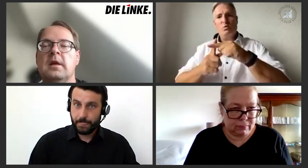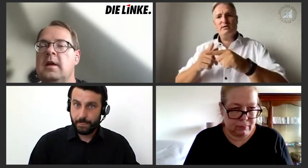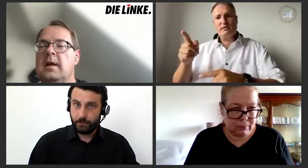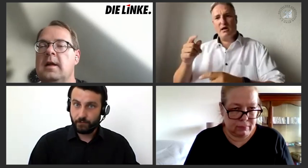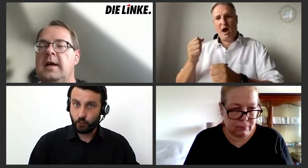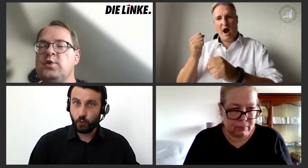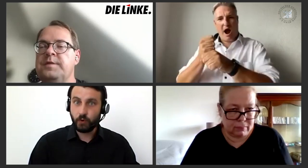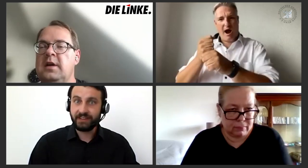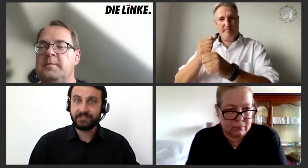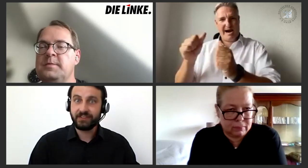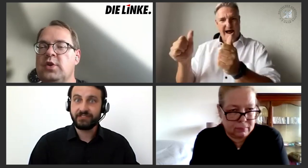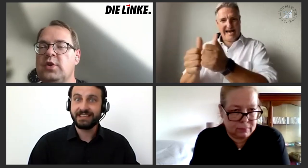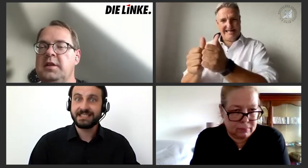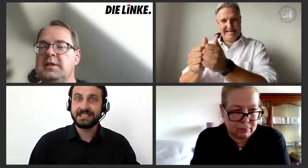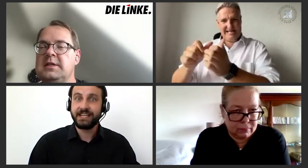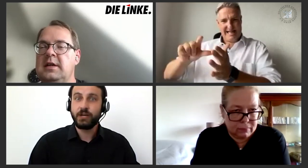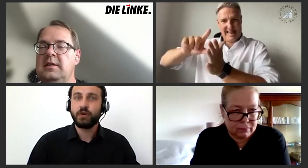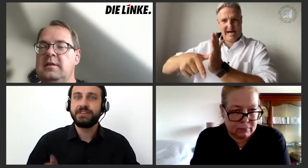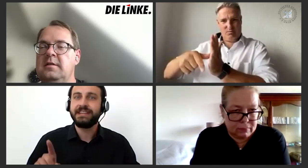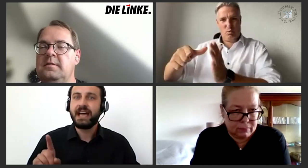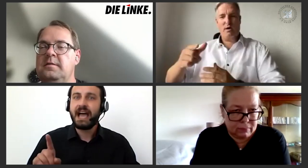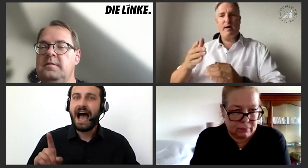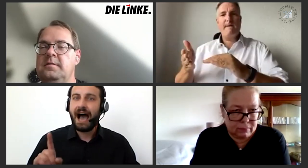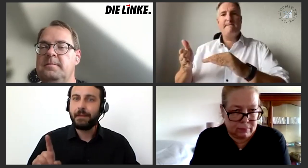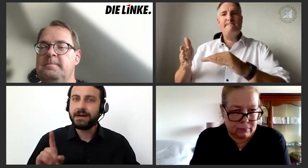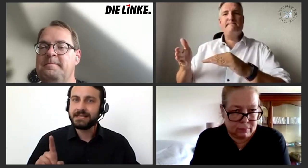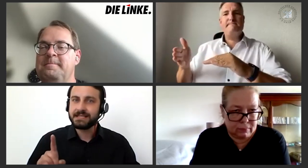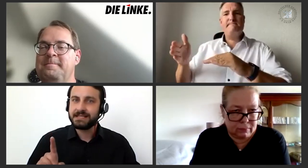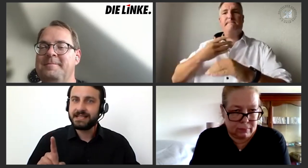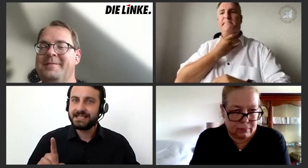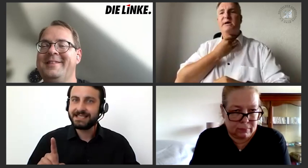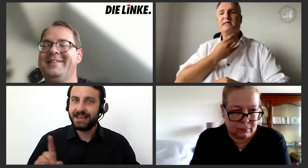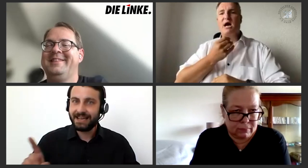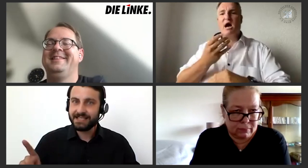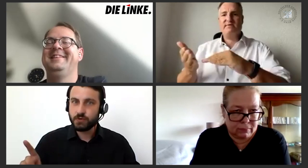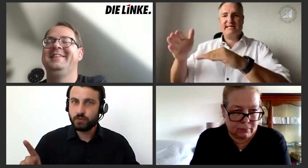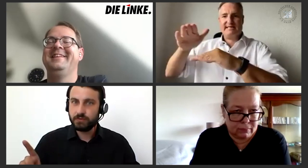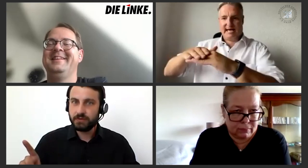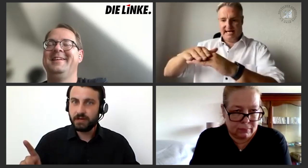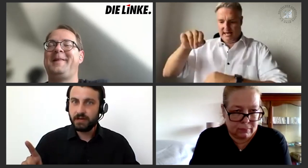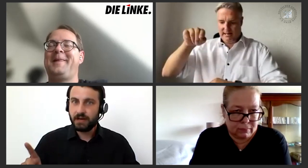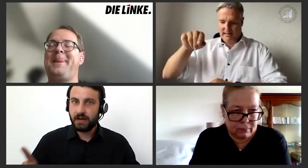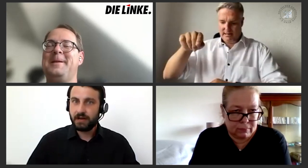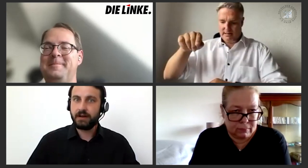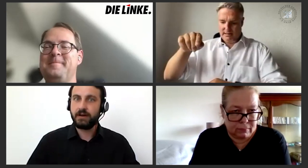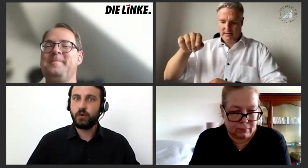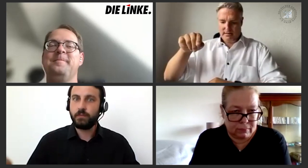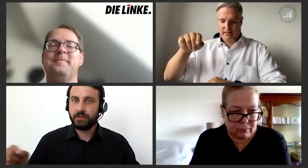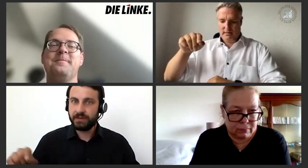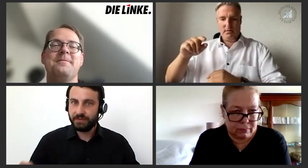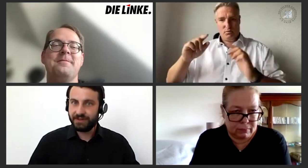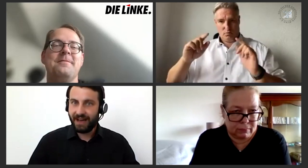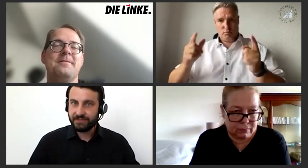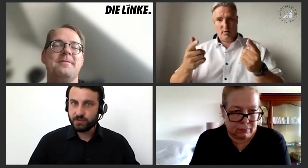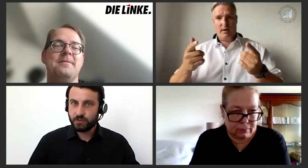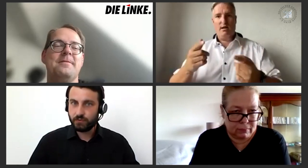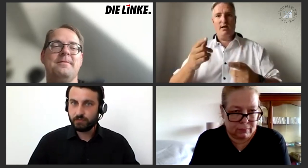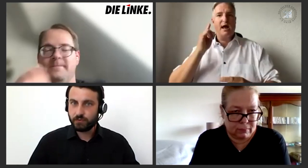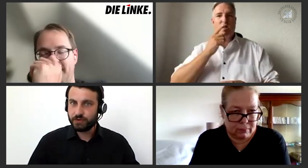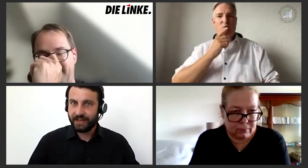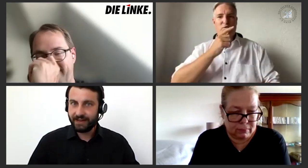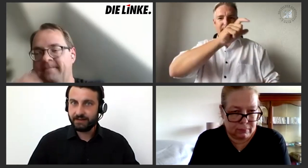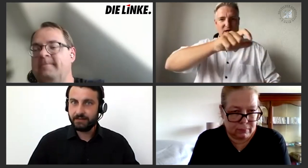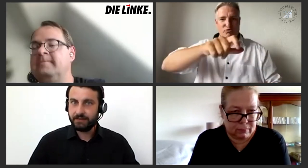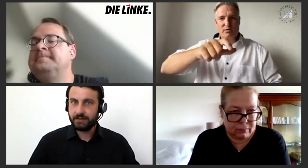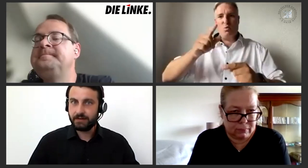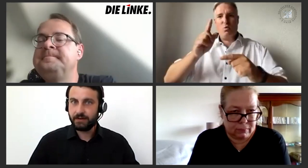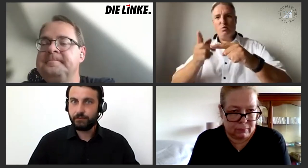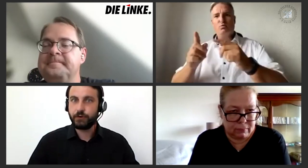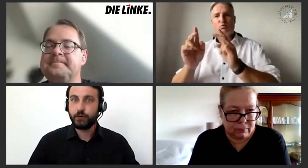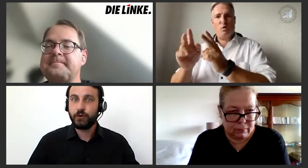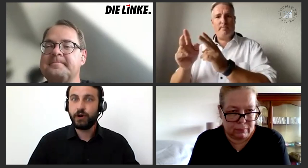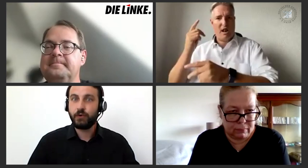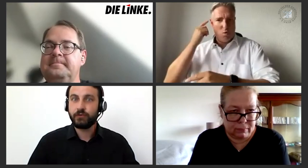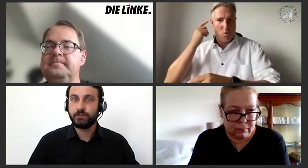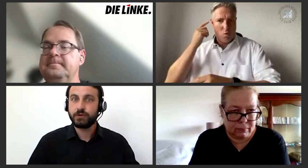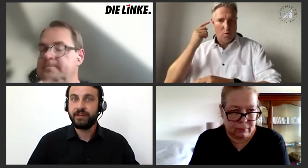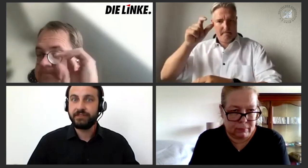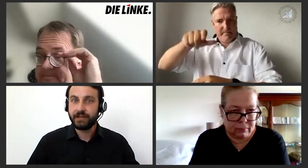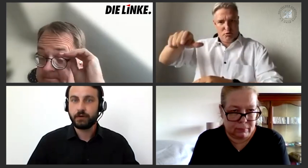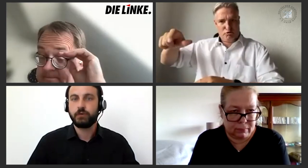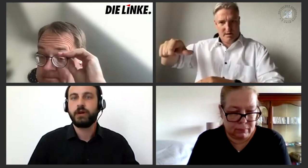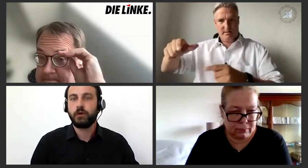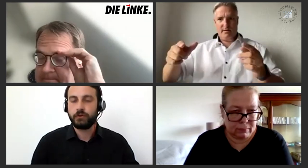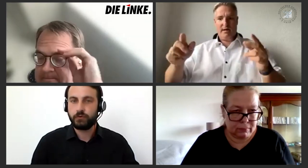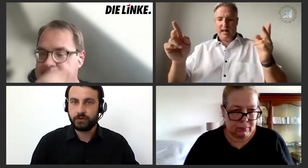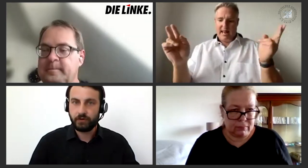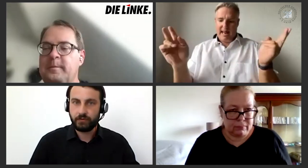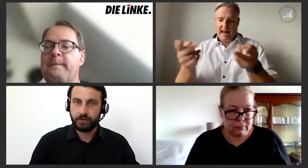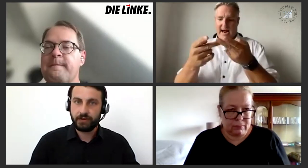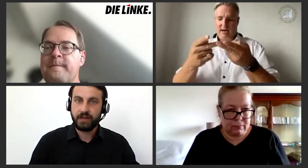und die Arbeitsassistenzleistung, um den Bedarf zu decken für die gehörlosen Beschäftigen und